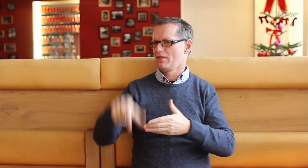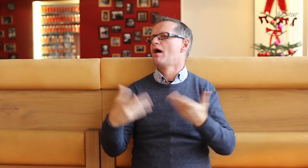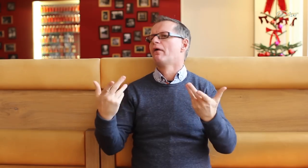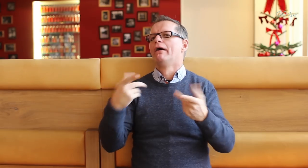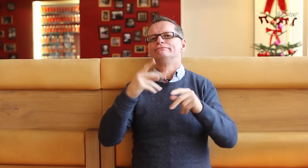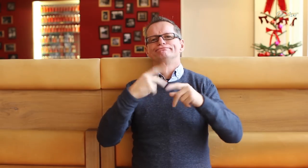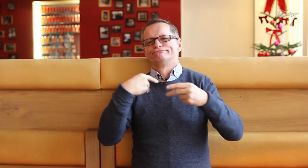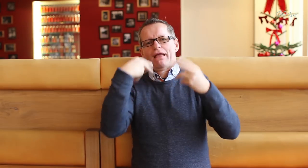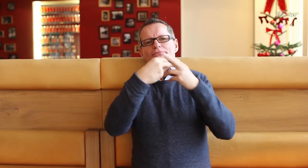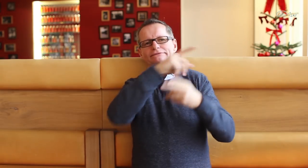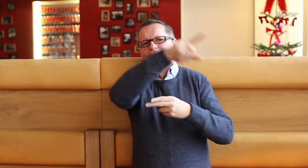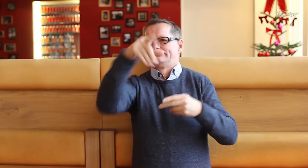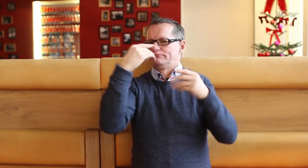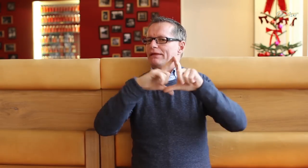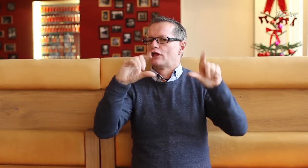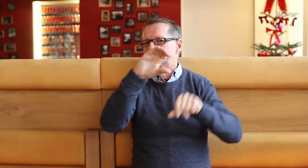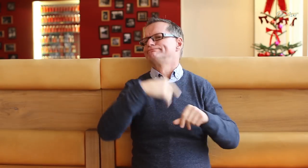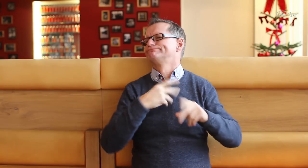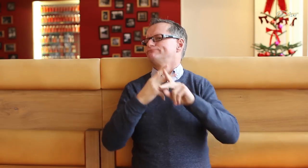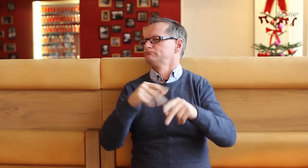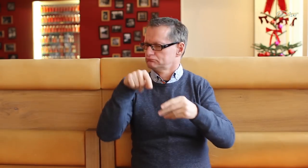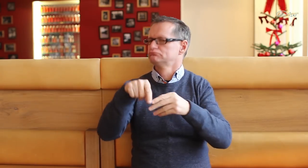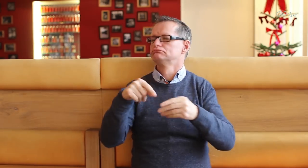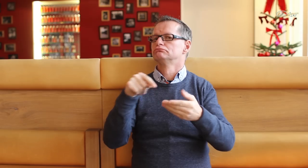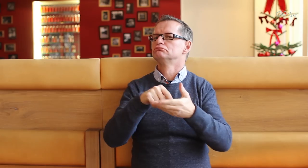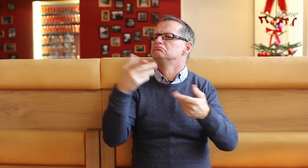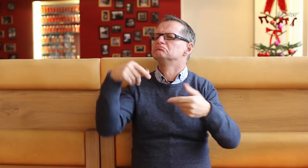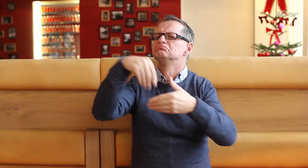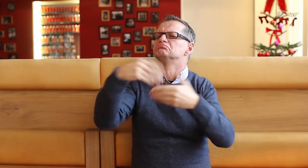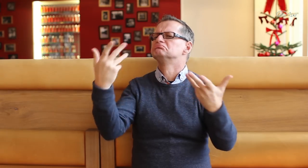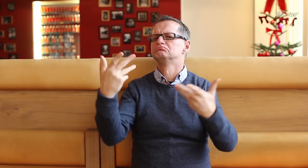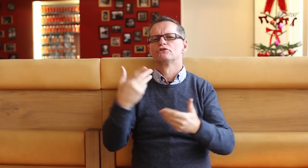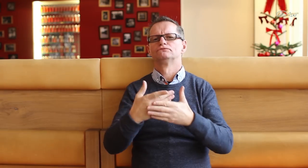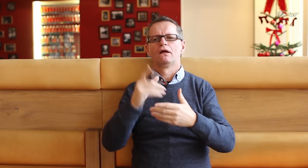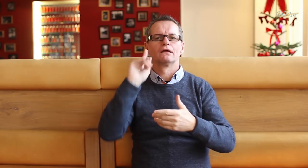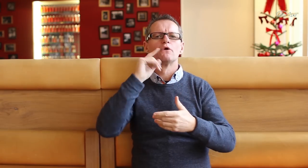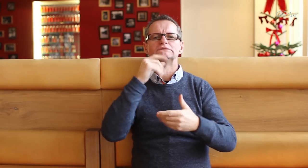Aber wir müssen uns im Moment anpassen an die Schwerbehindertenausweise. Da gibt es zum Beispiel „gehörlos“ und „blind“.